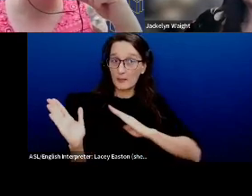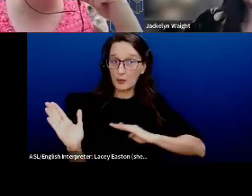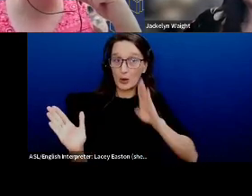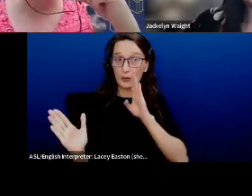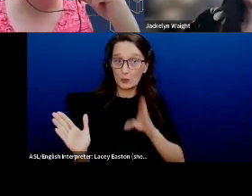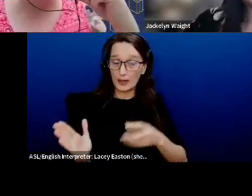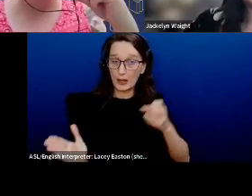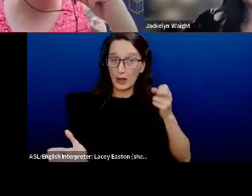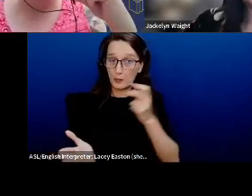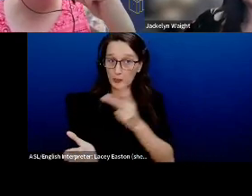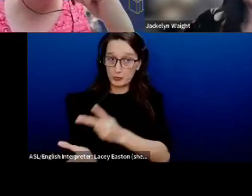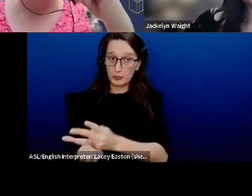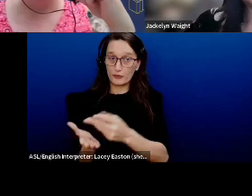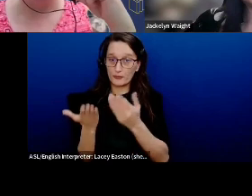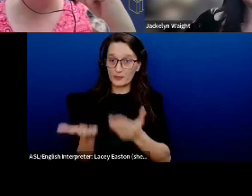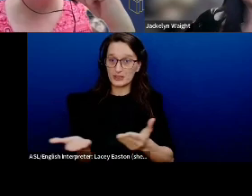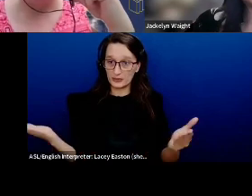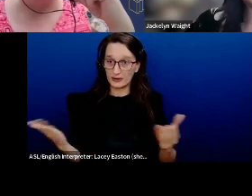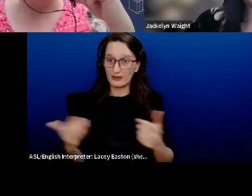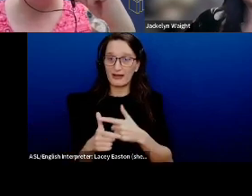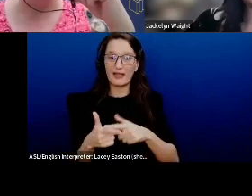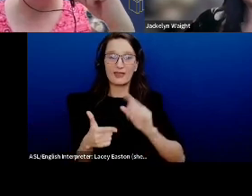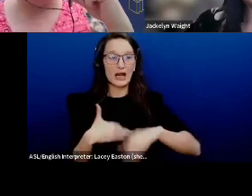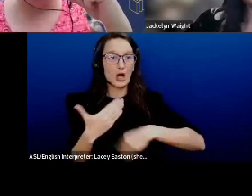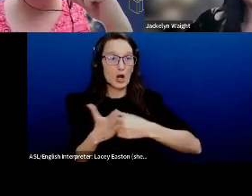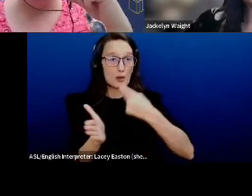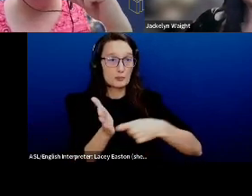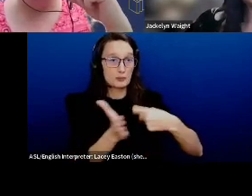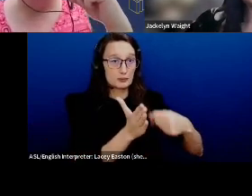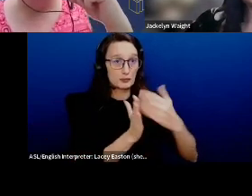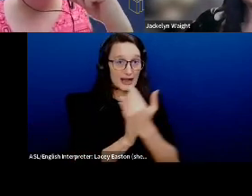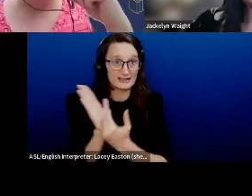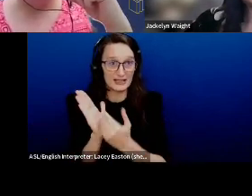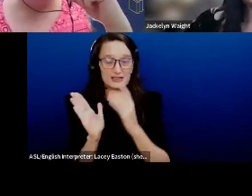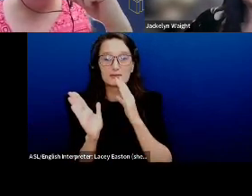lista de precios se completa con los artículos adoptados mediante este proceso y, posteriormente,